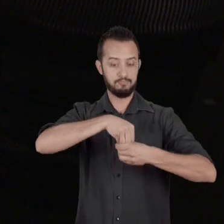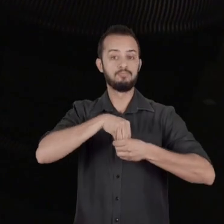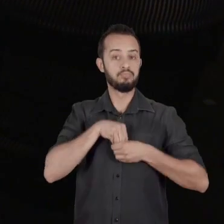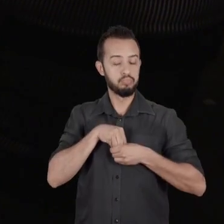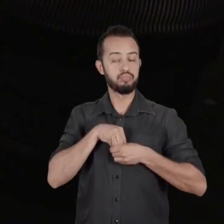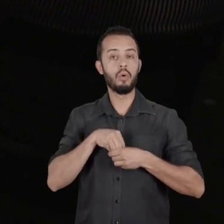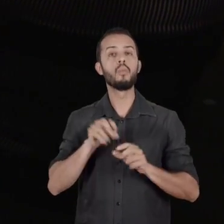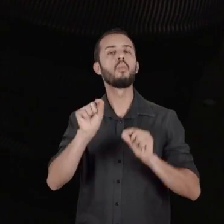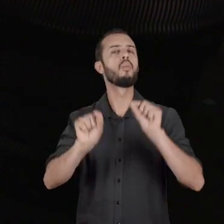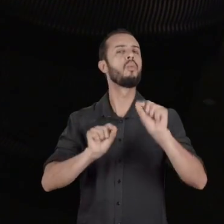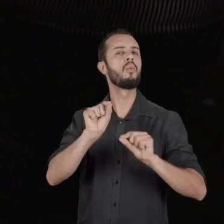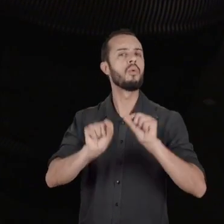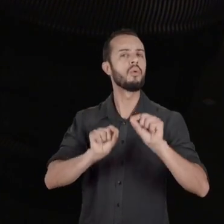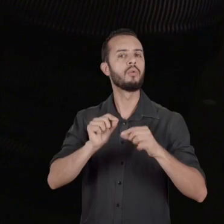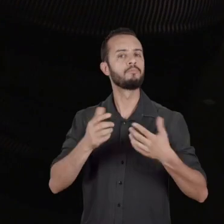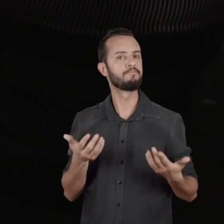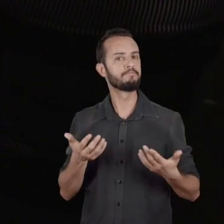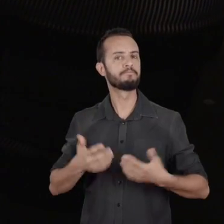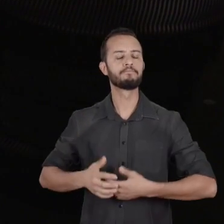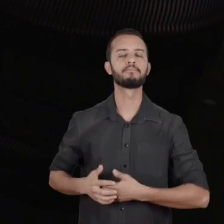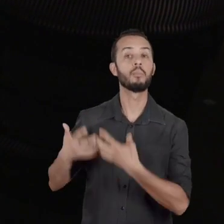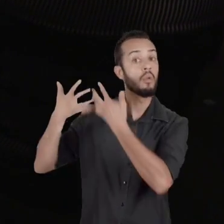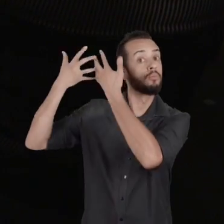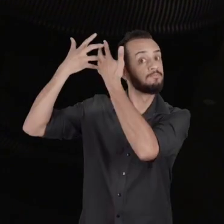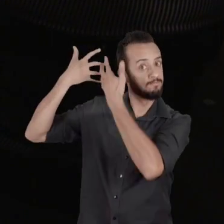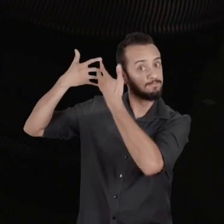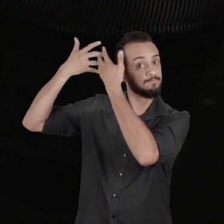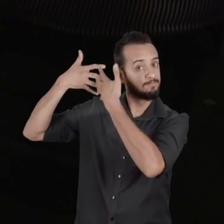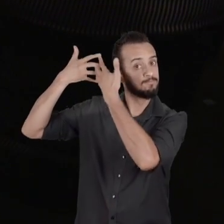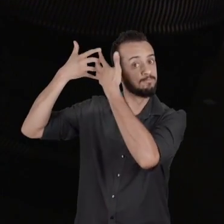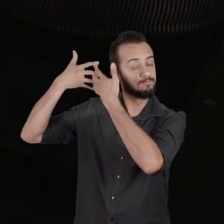Forma de subjetivação é todo o processo psicológico